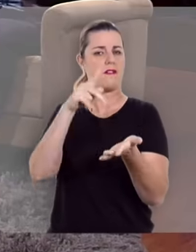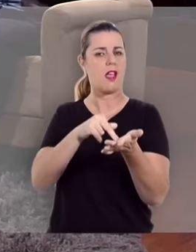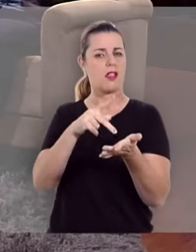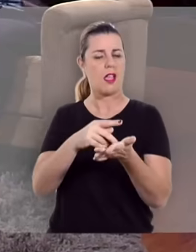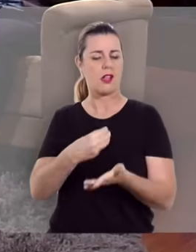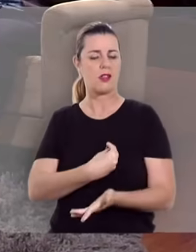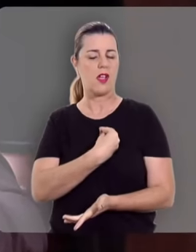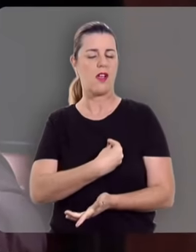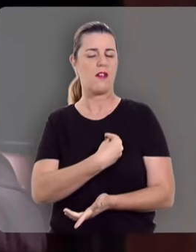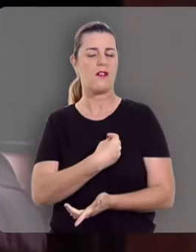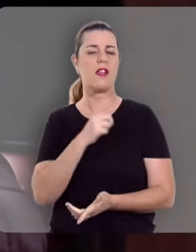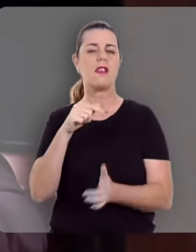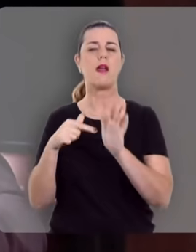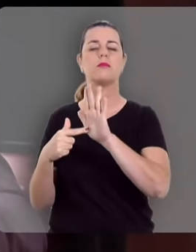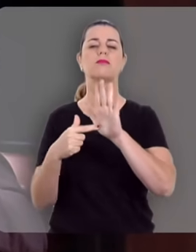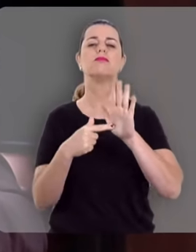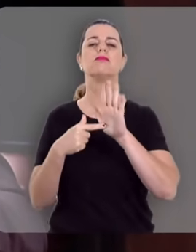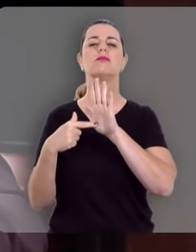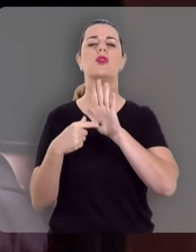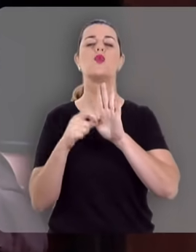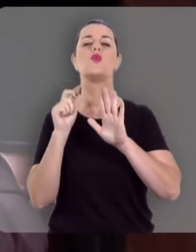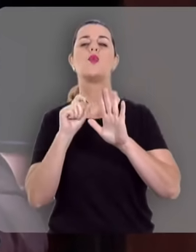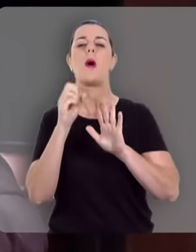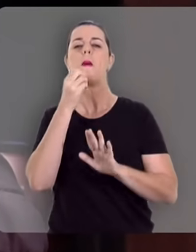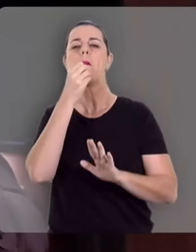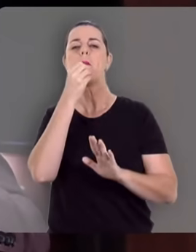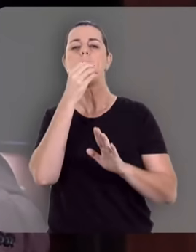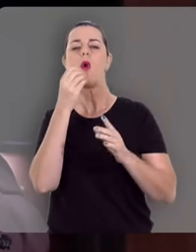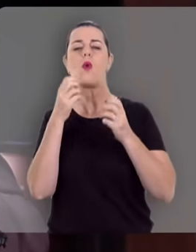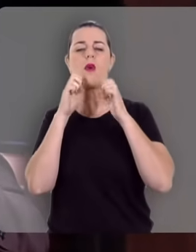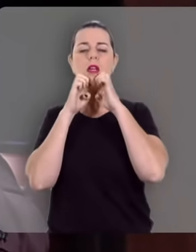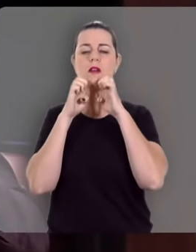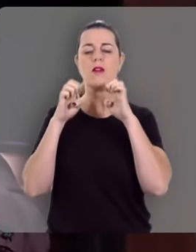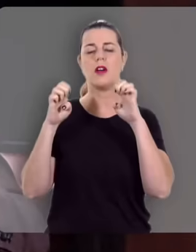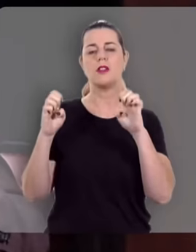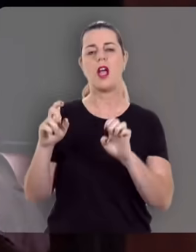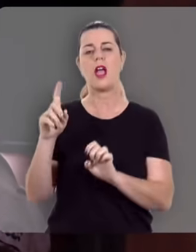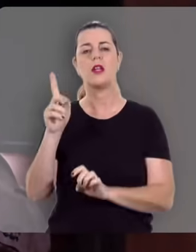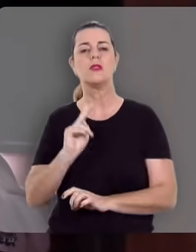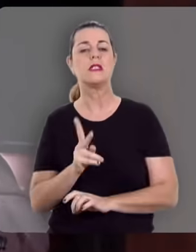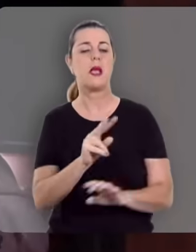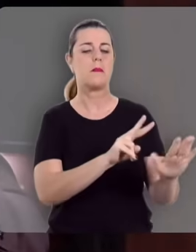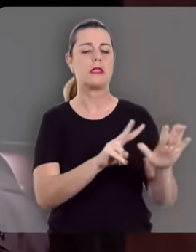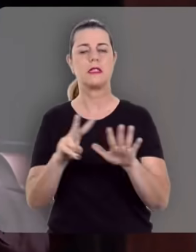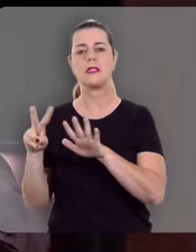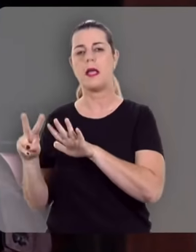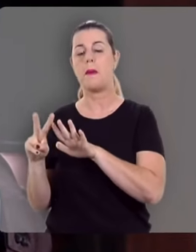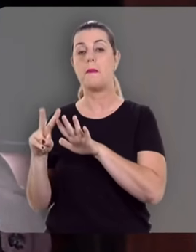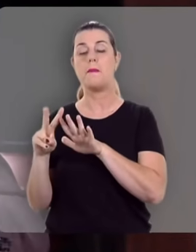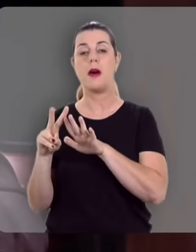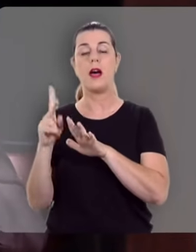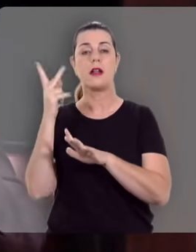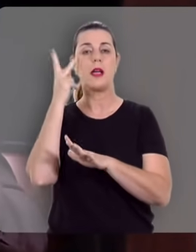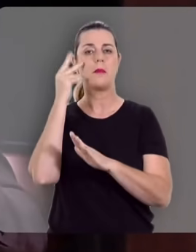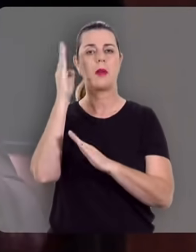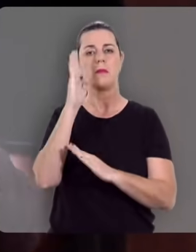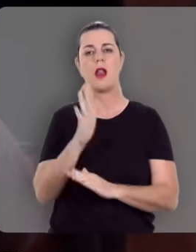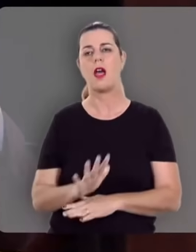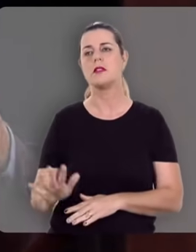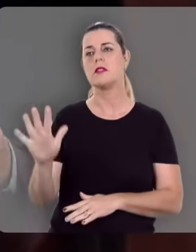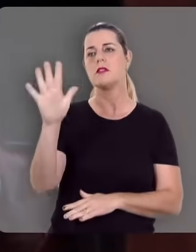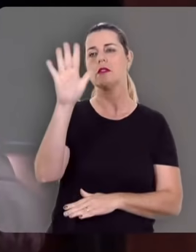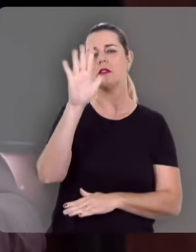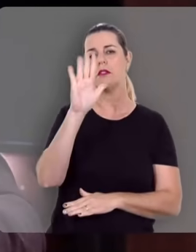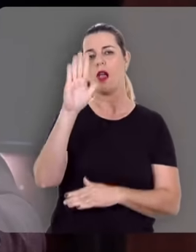sido exatamente trazer as boas novas do Evangelho todas as semanas aos lares do Brasil e até além do